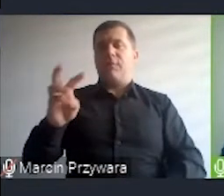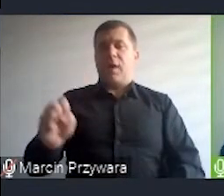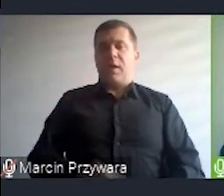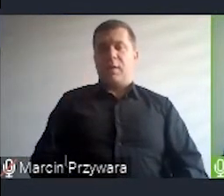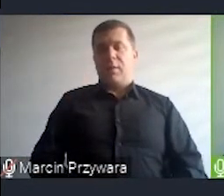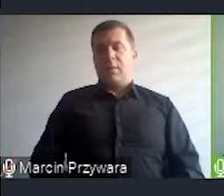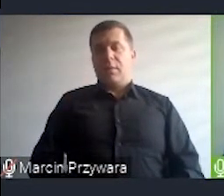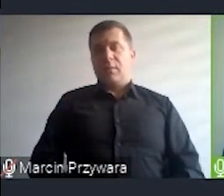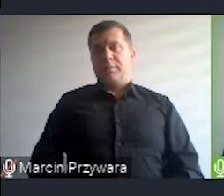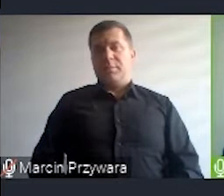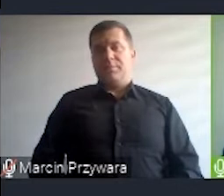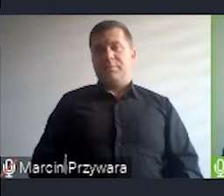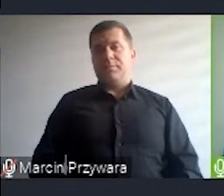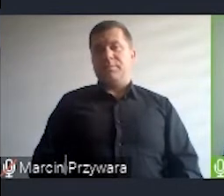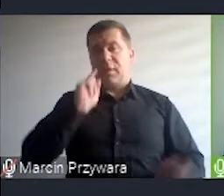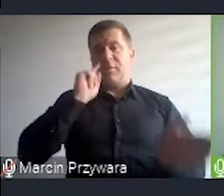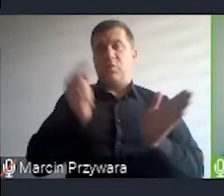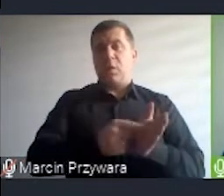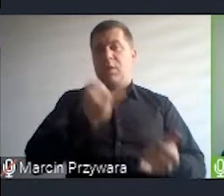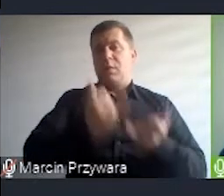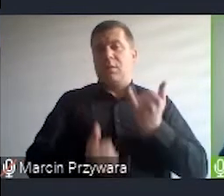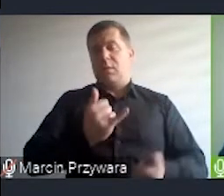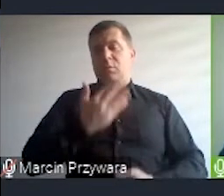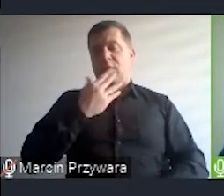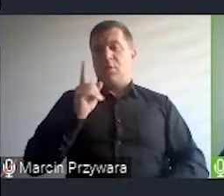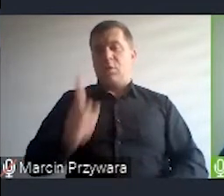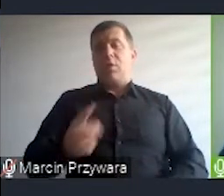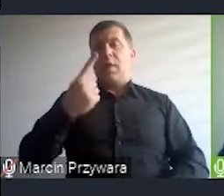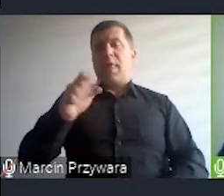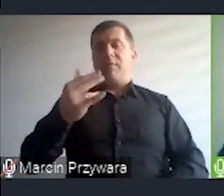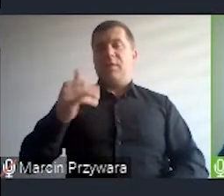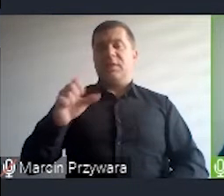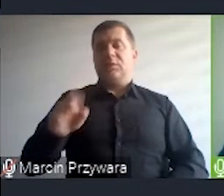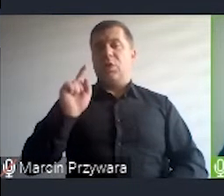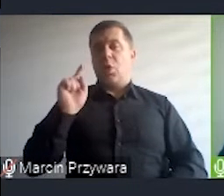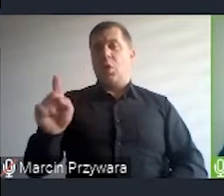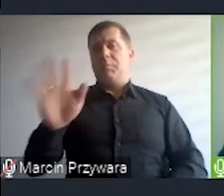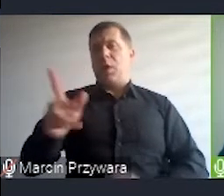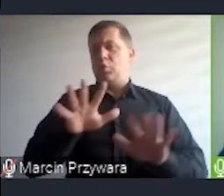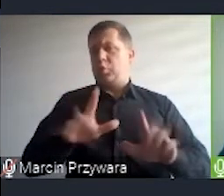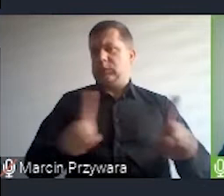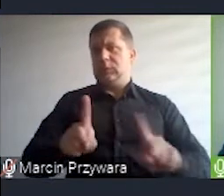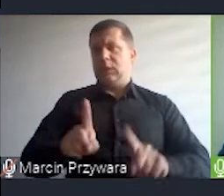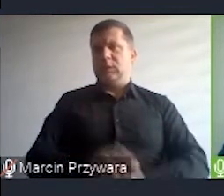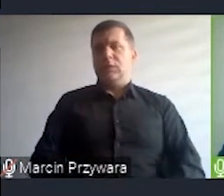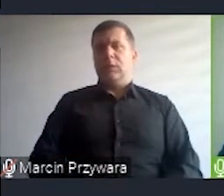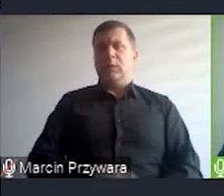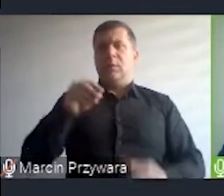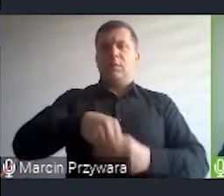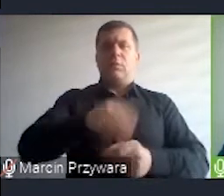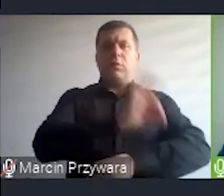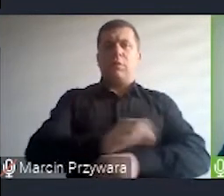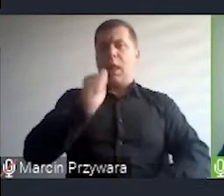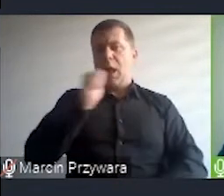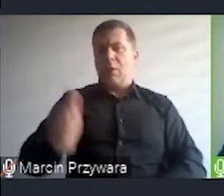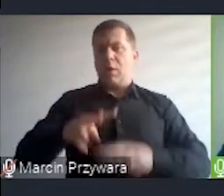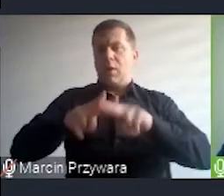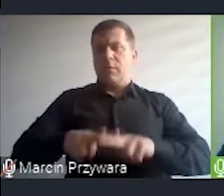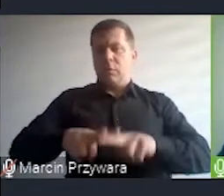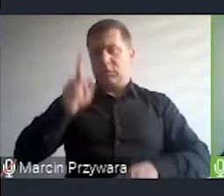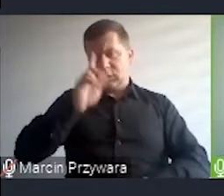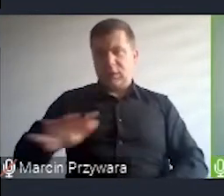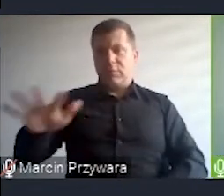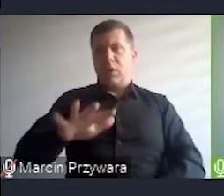I teraz właśnie. Jeśli chodzi o te definicję, ona ma duże znaczenie w projektach Europejskiego Funduszu Społecznego,